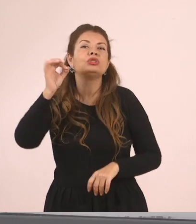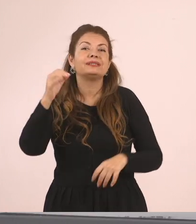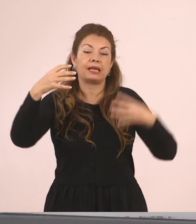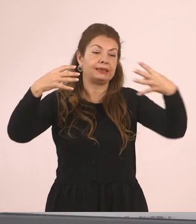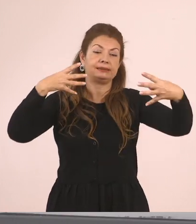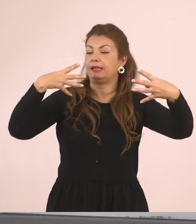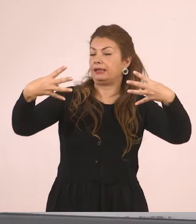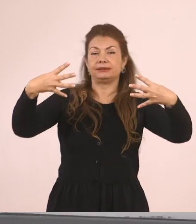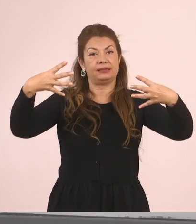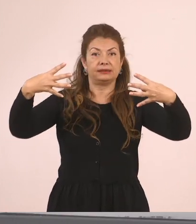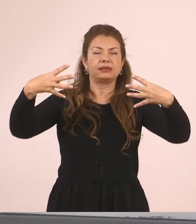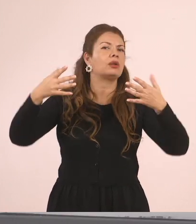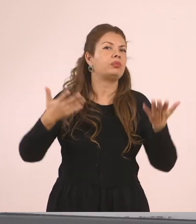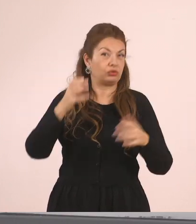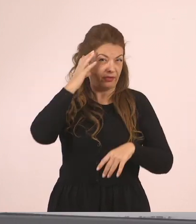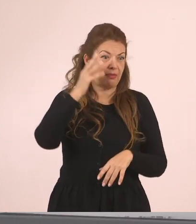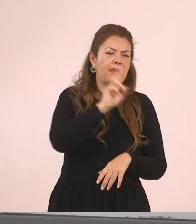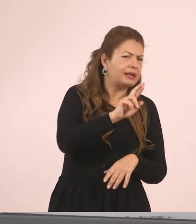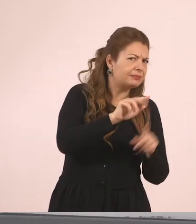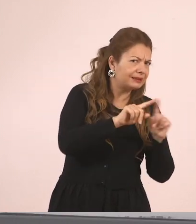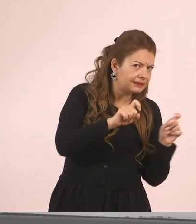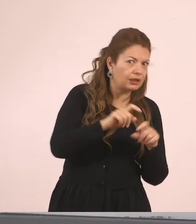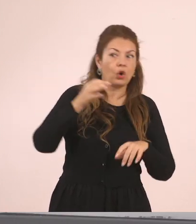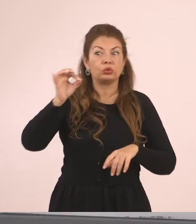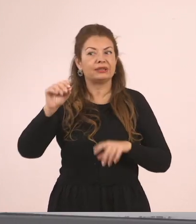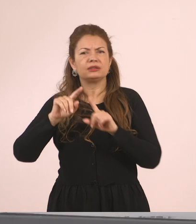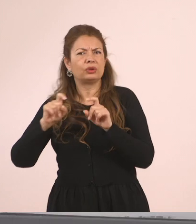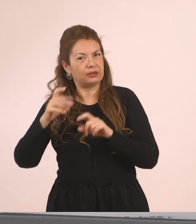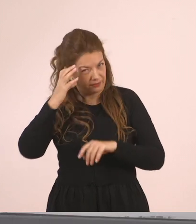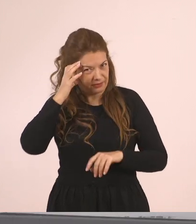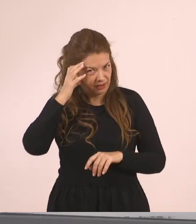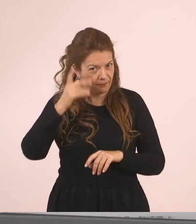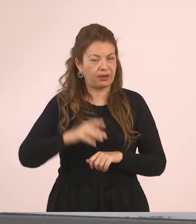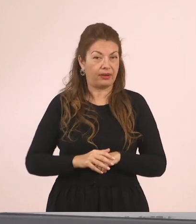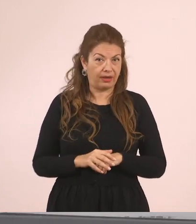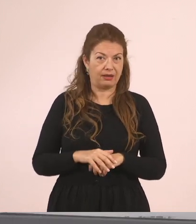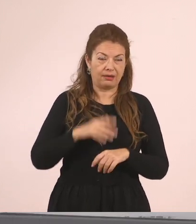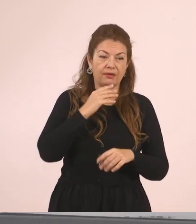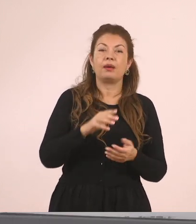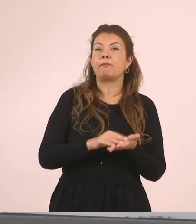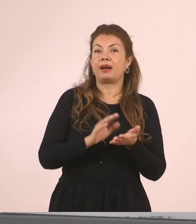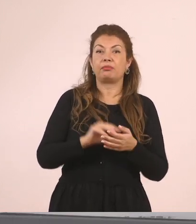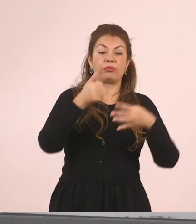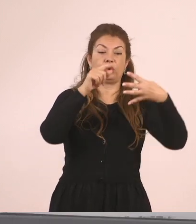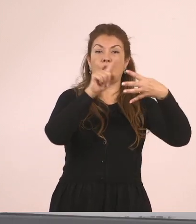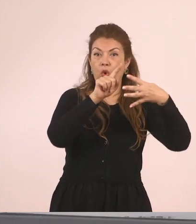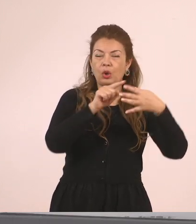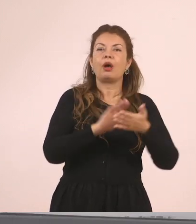Θυμάμαι τι είναι το ρήμα και τι το ουσιαστικό. Από το ανακυκλώνω ποιο ουσιαστικό μπορώ να φτιάξω;